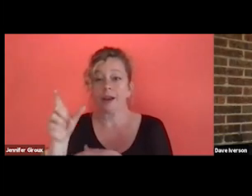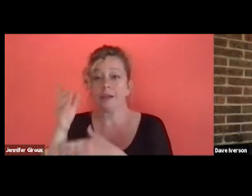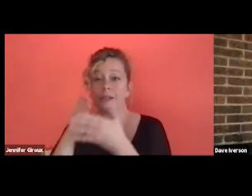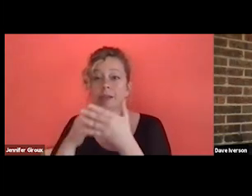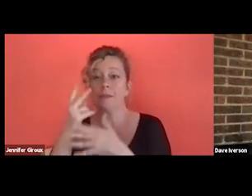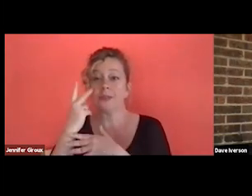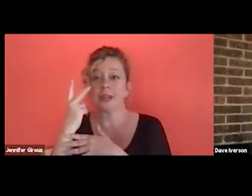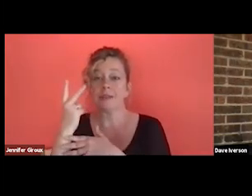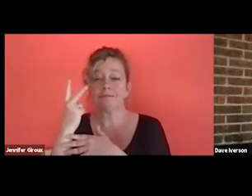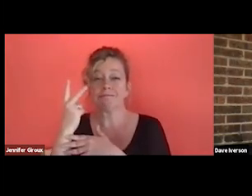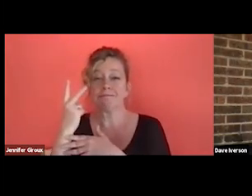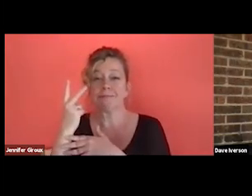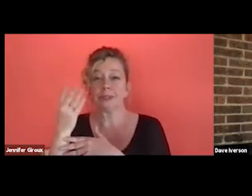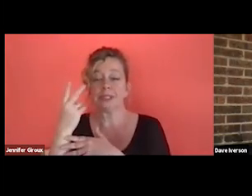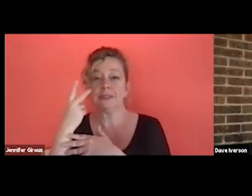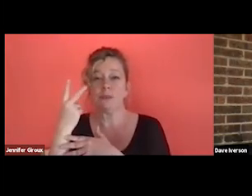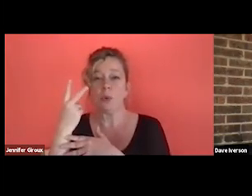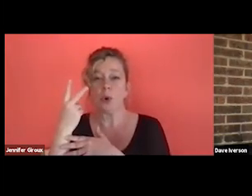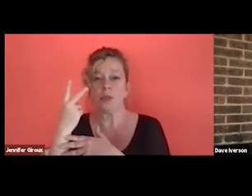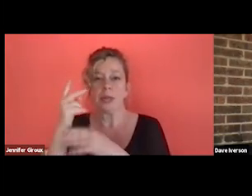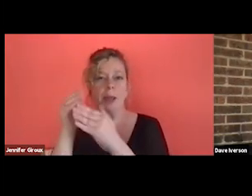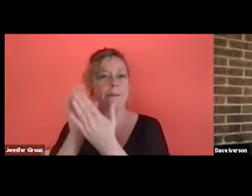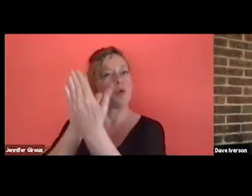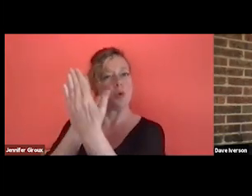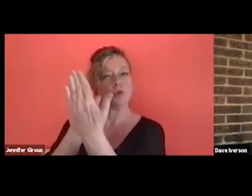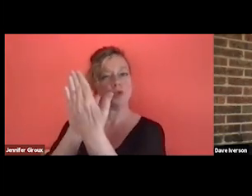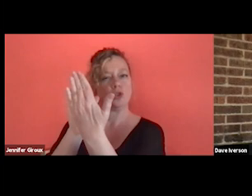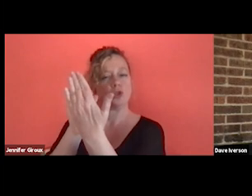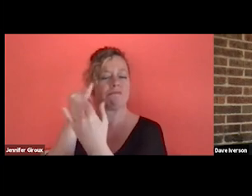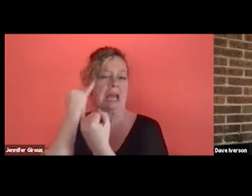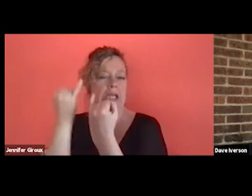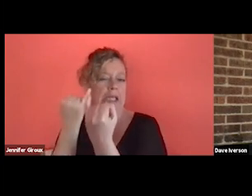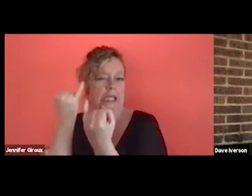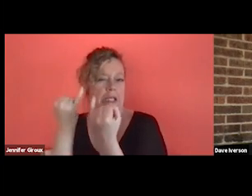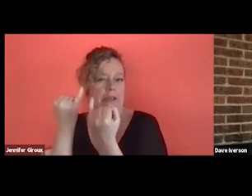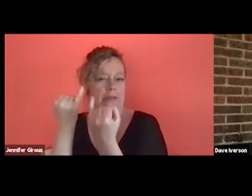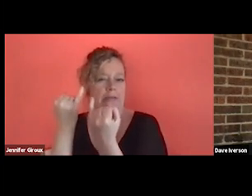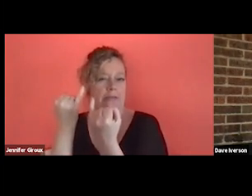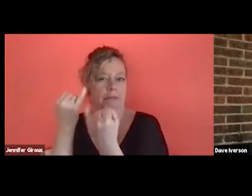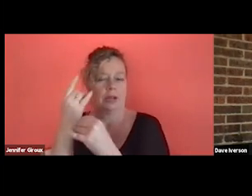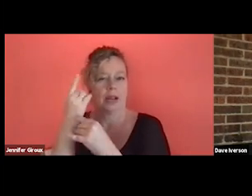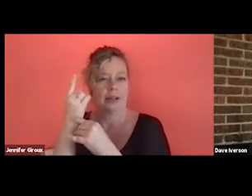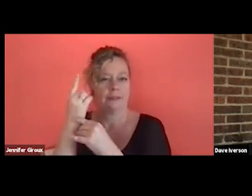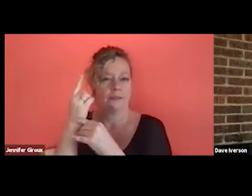que teníamos inicialmente para enmarcar nuestro enfoque. Y pensé que para una enfermedad infecciosa,